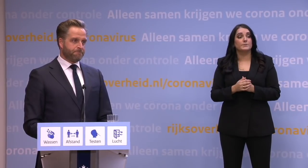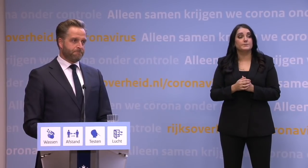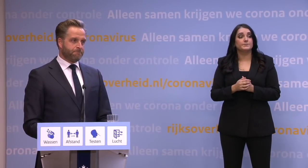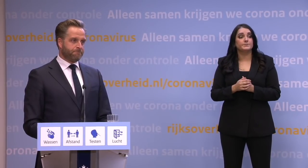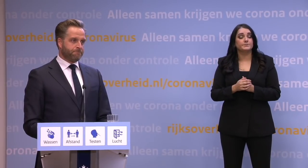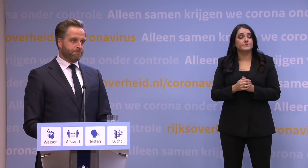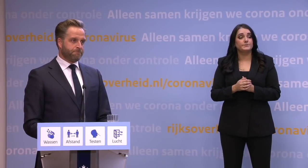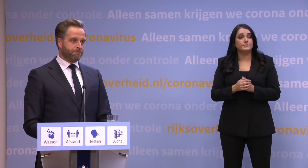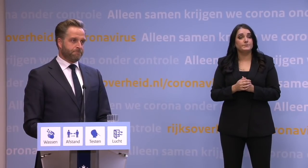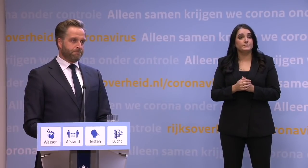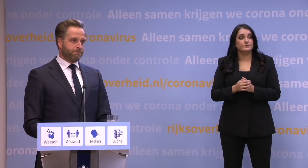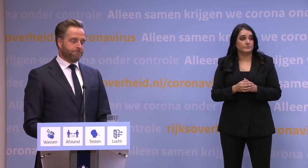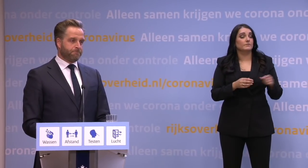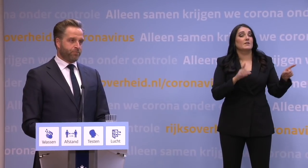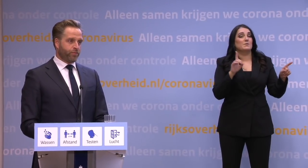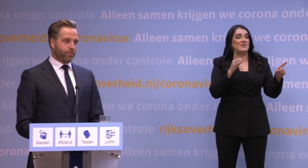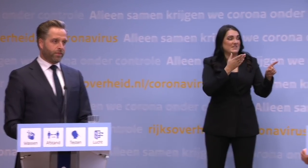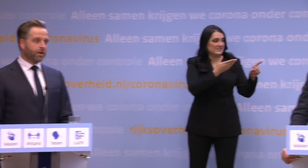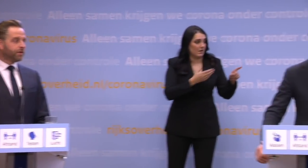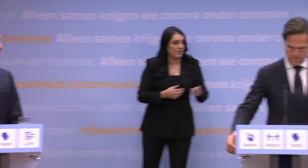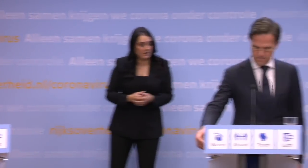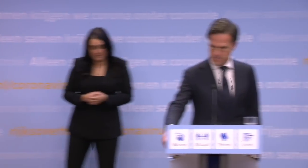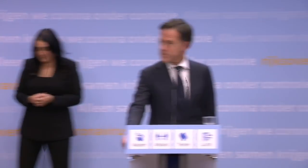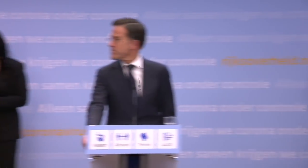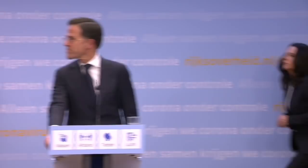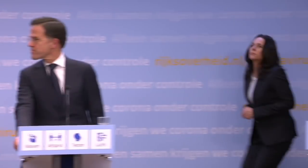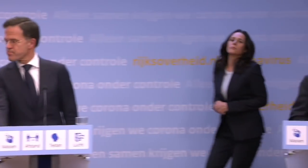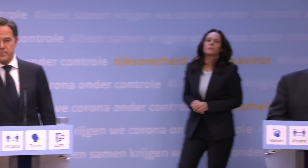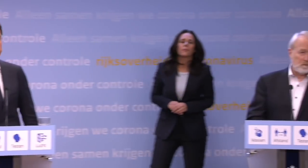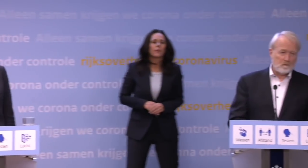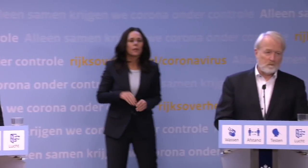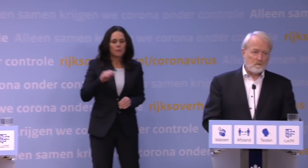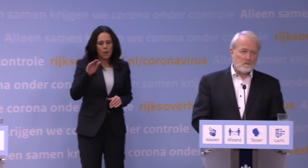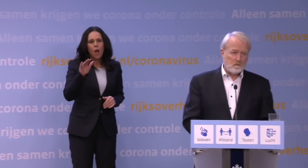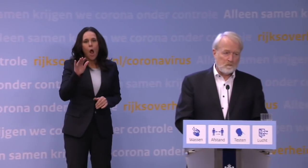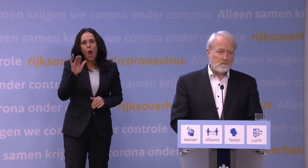Meneer Van Dissel, omikron is dus omringd door een heleboel onzekerheden, hè?